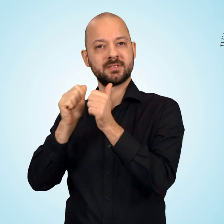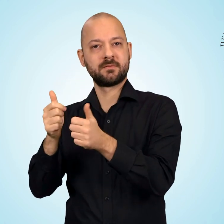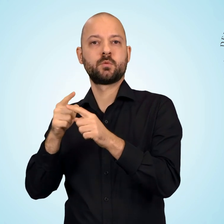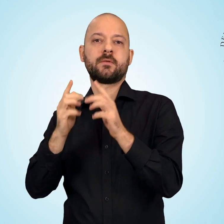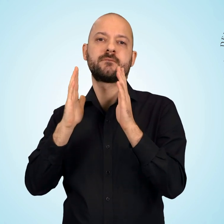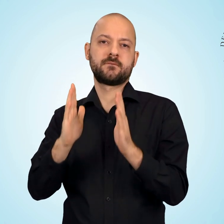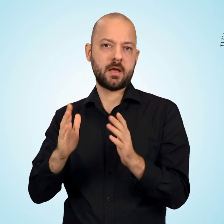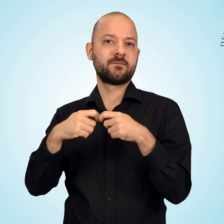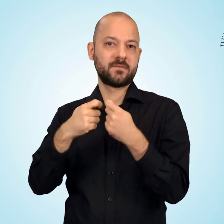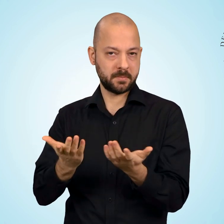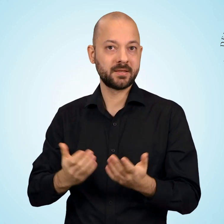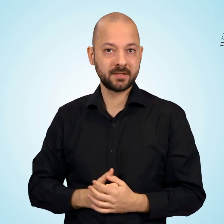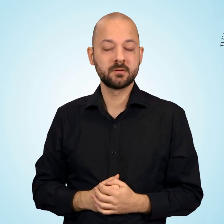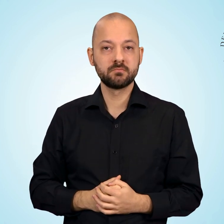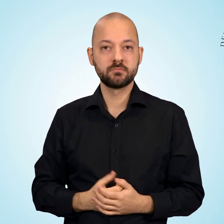Selbsthilfe und Fachverbände e. V.,